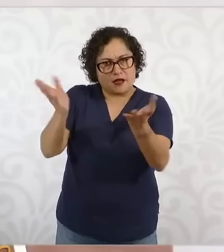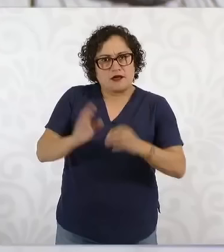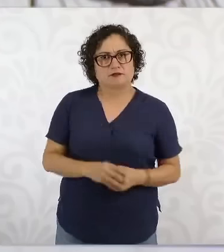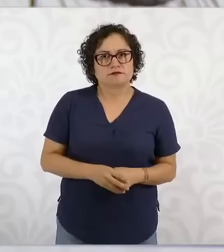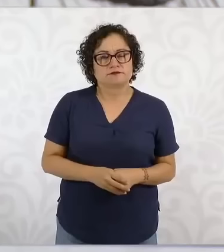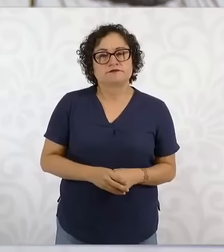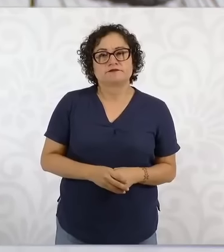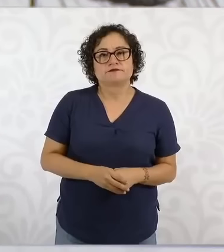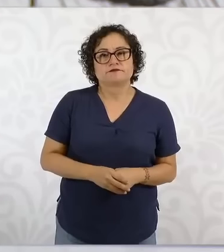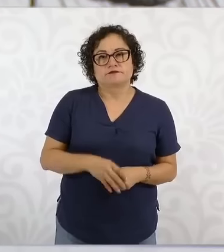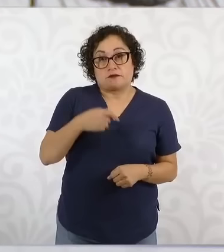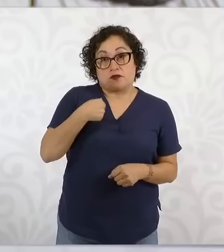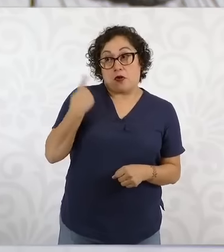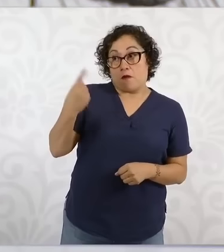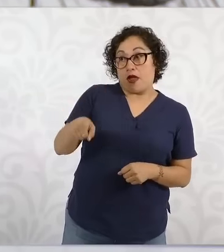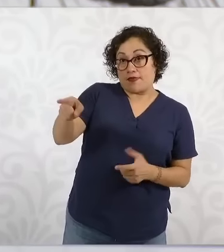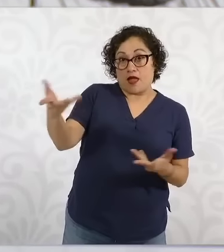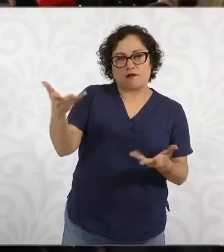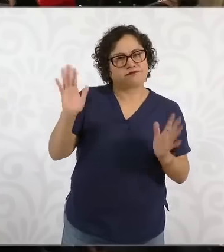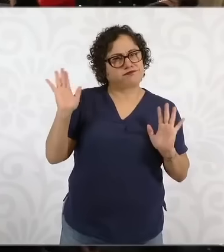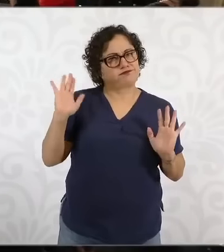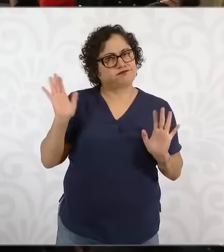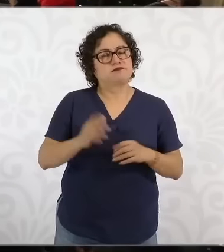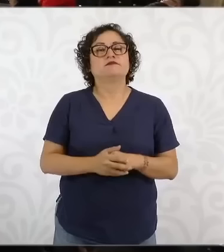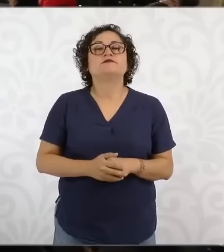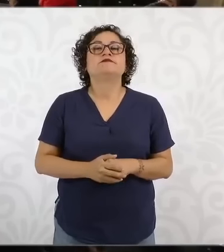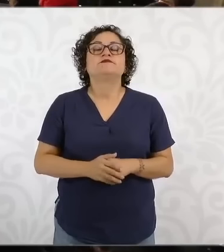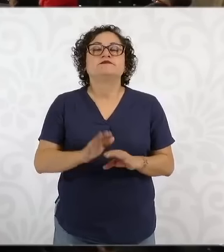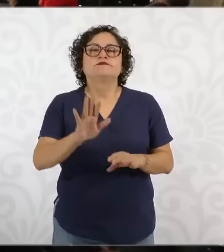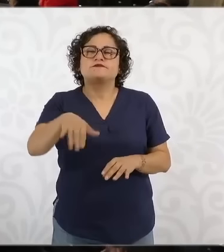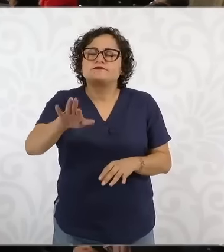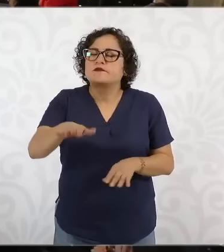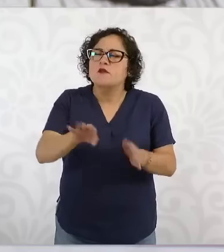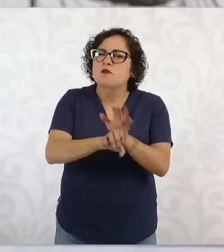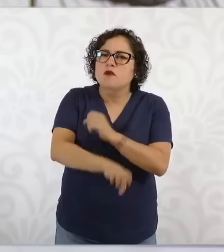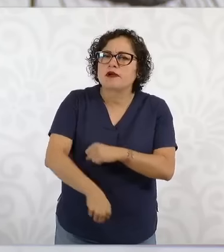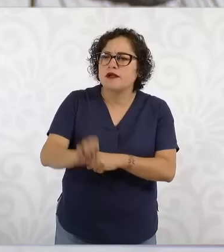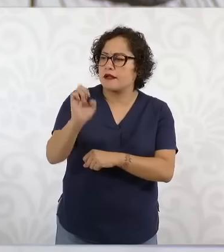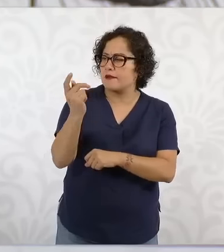son autónomos. Por lo menos en el caso de Enrique Peña Nieto, tengo entendido que una